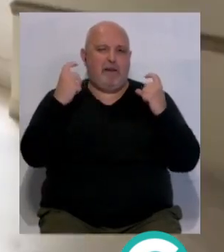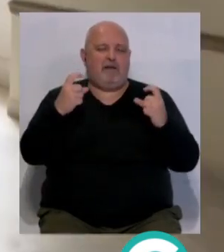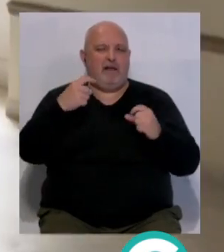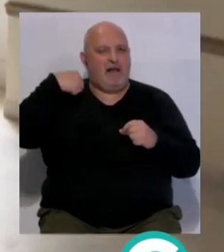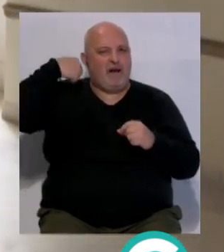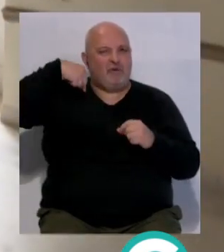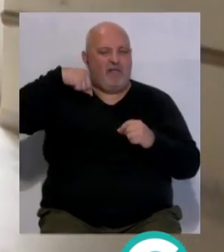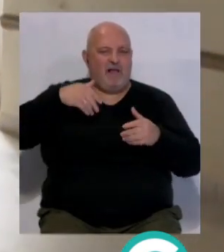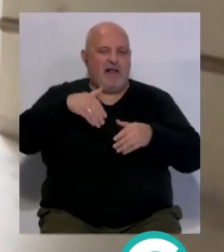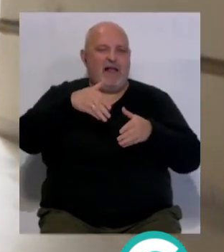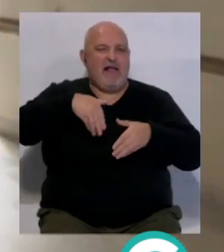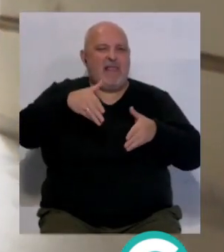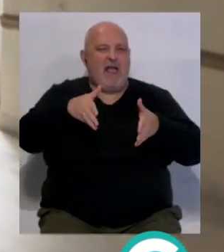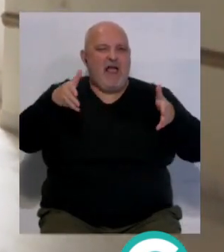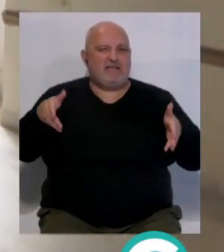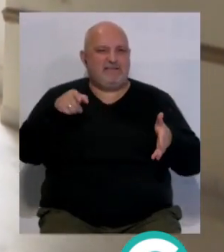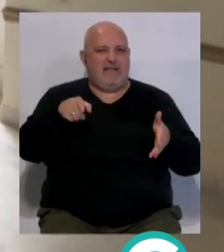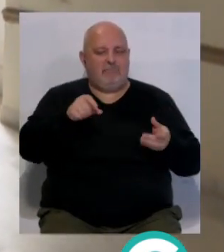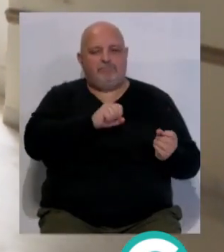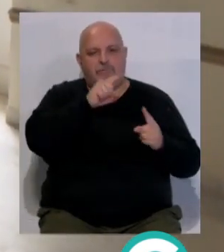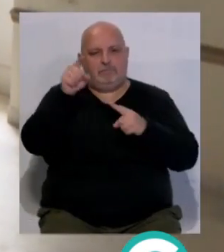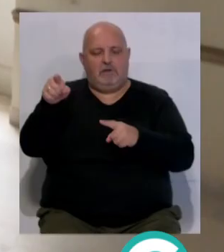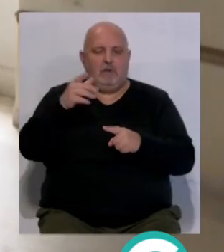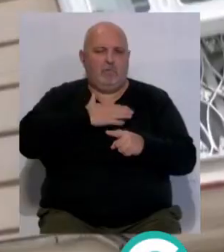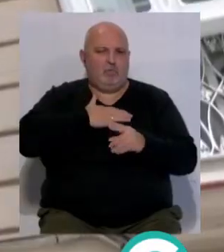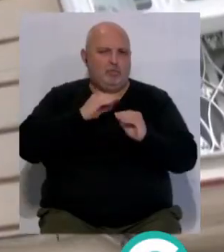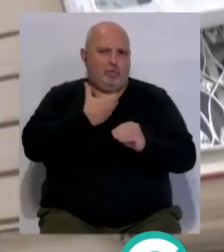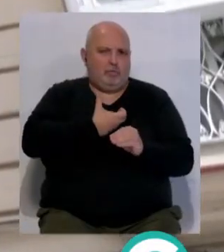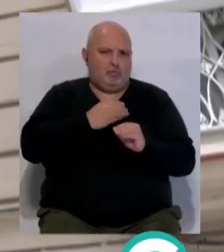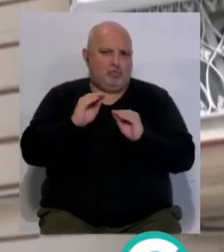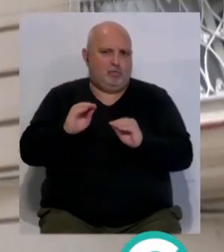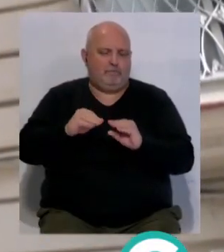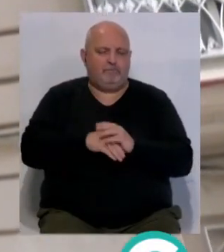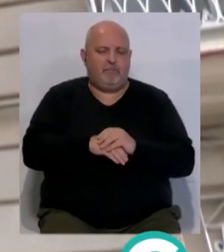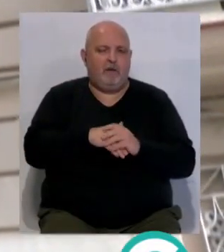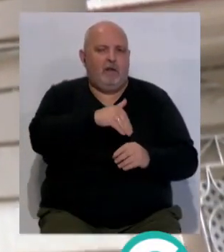ancha un edificio en proceso de rehabilitación propiedad del ayuntamiento los académicos podrán